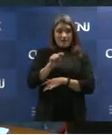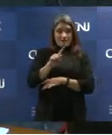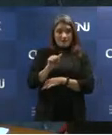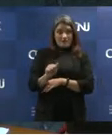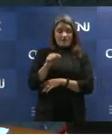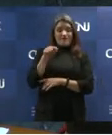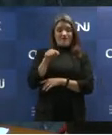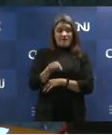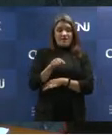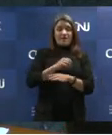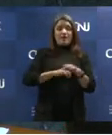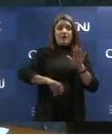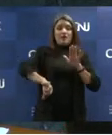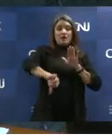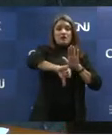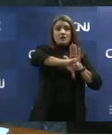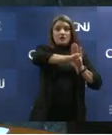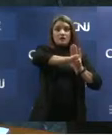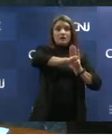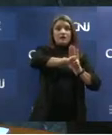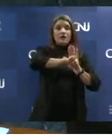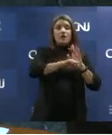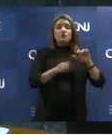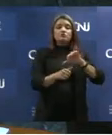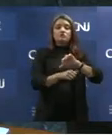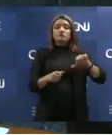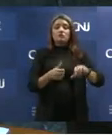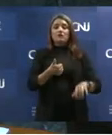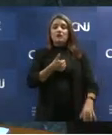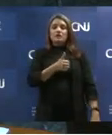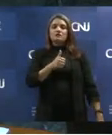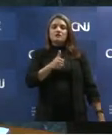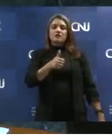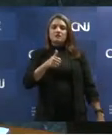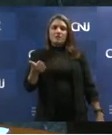na 11ª Vara Criminal, entregando a 2ª Vara